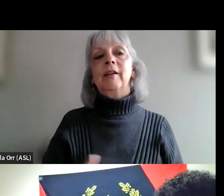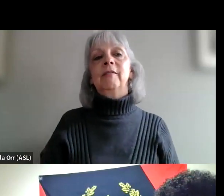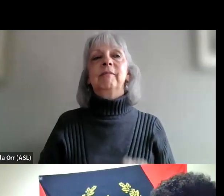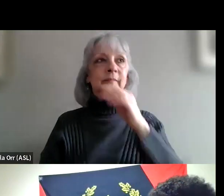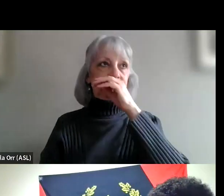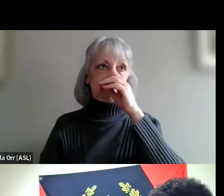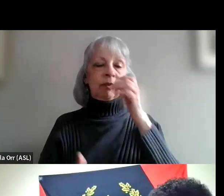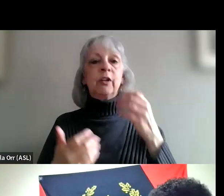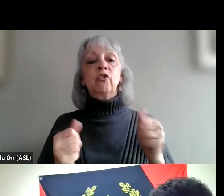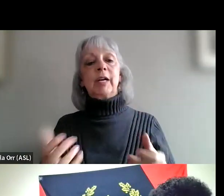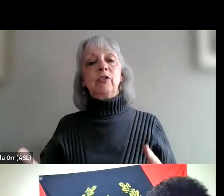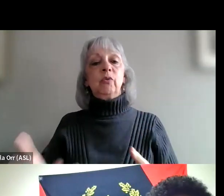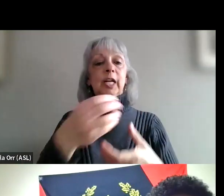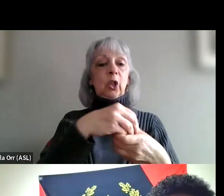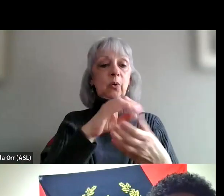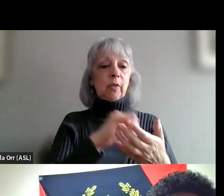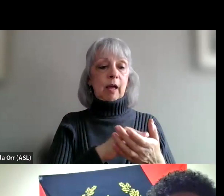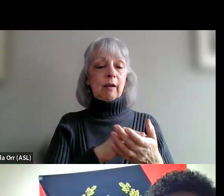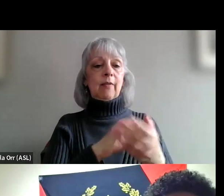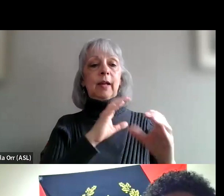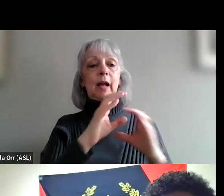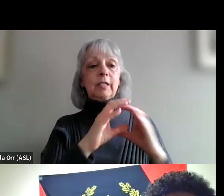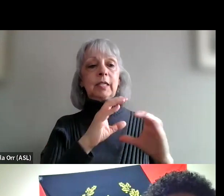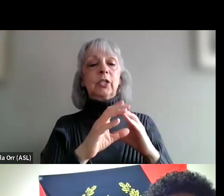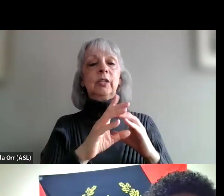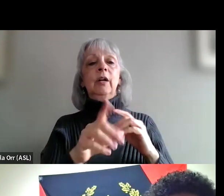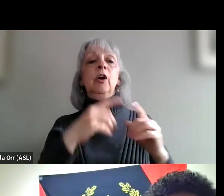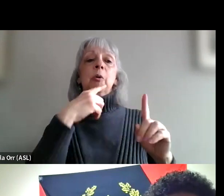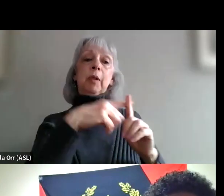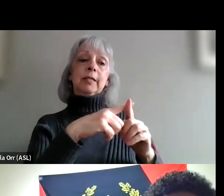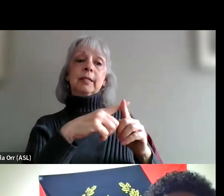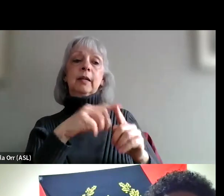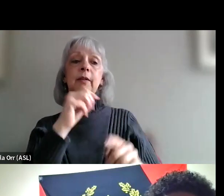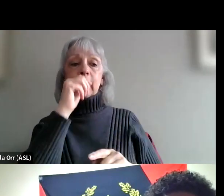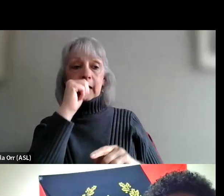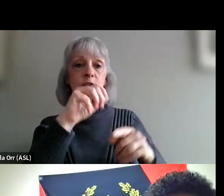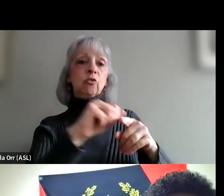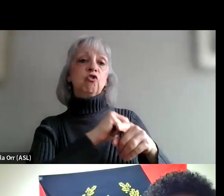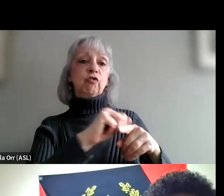y añadir la capacitación en Naloxona. Y así